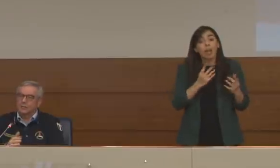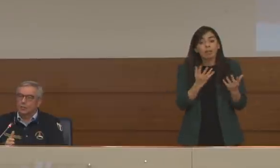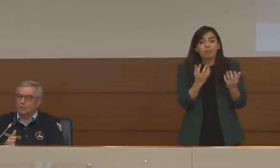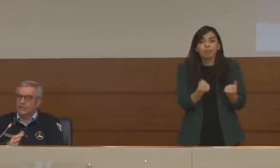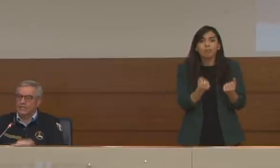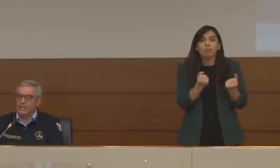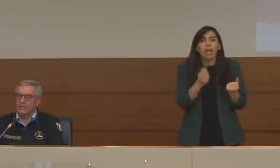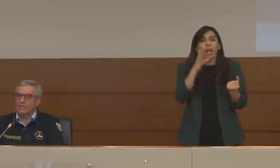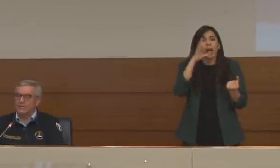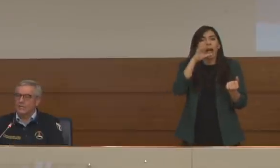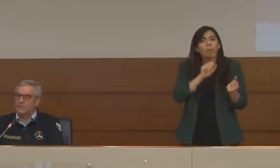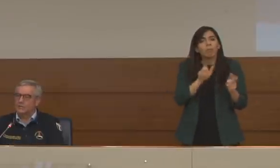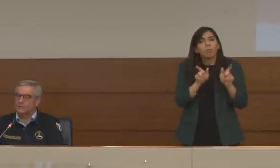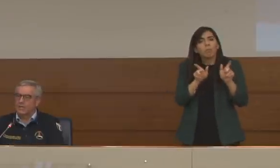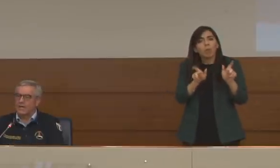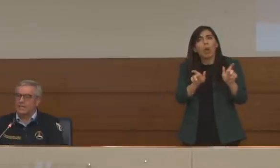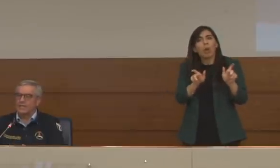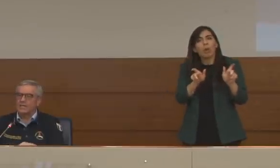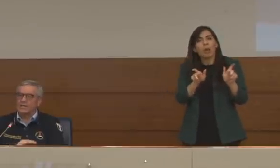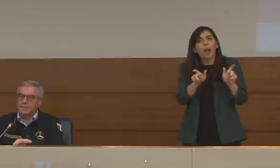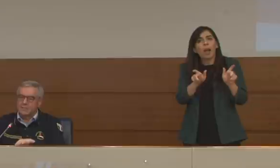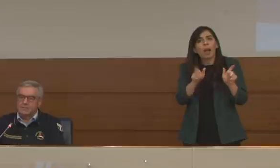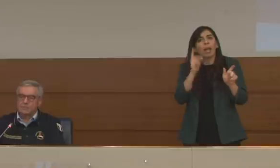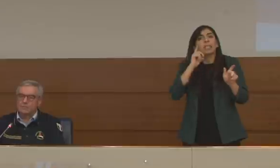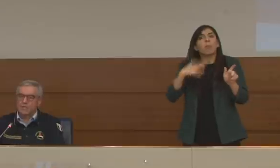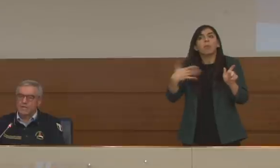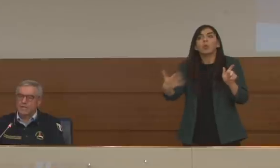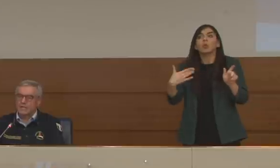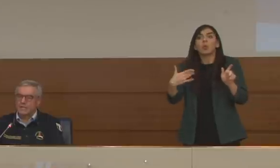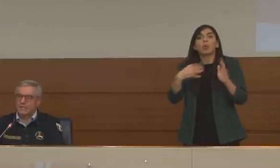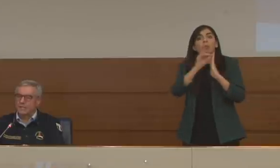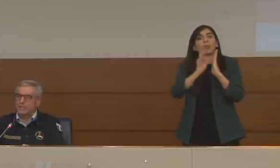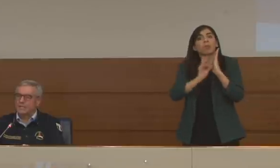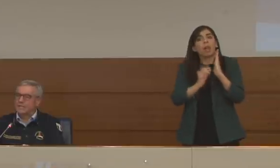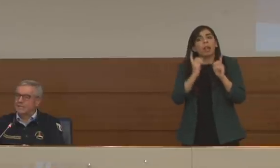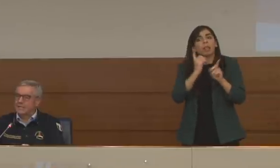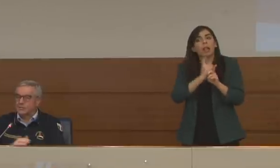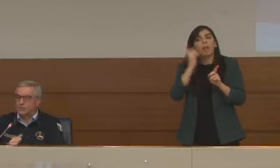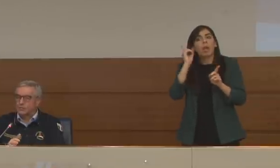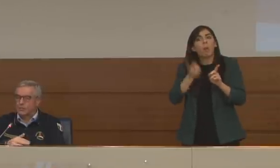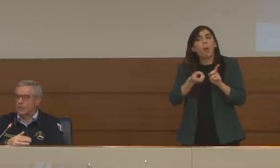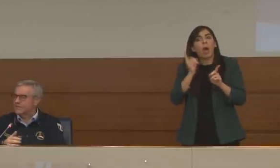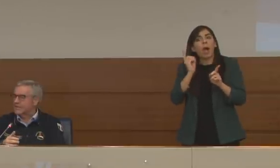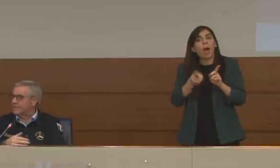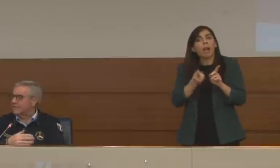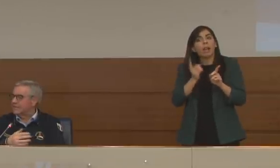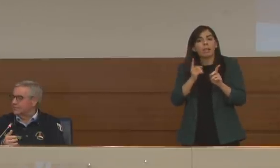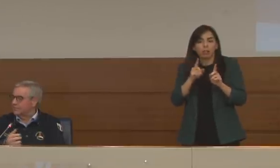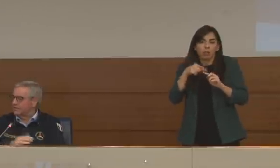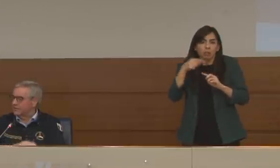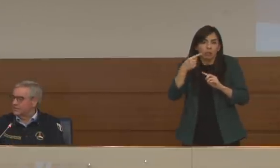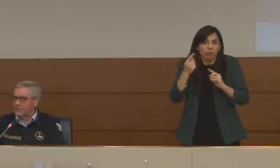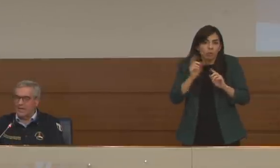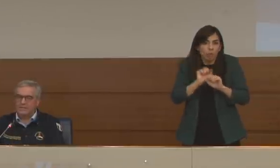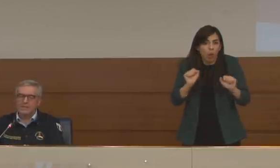contenere, ad adottare le misure che sono poi state perfezionate.